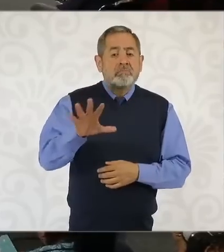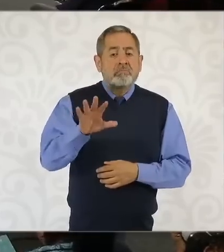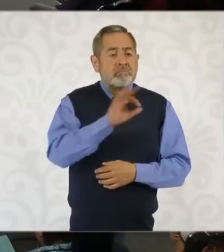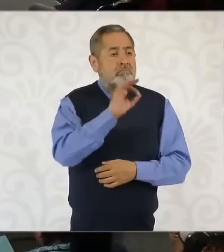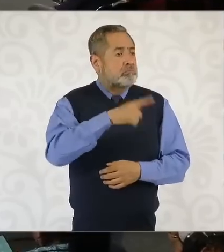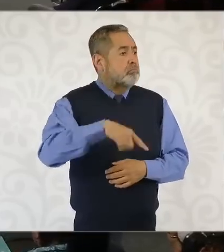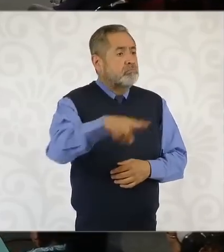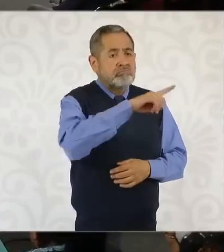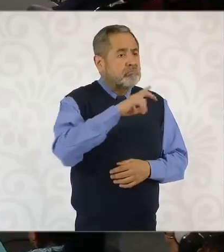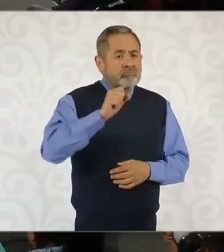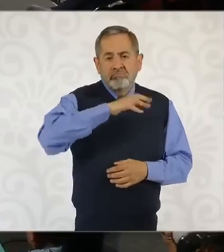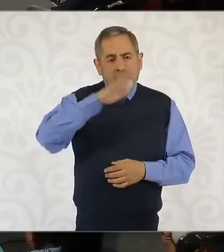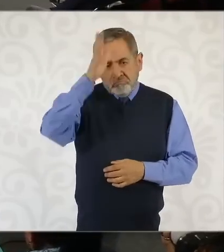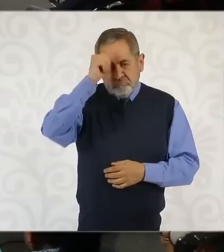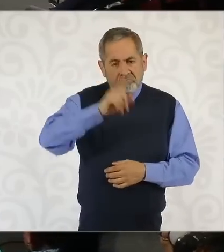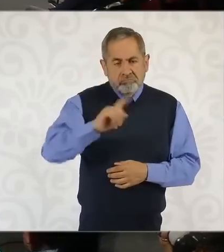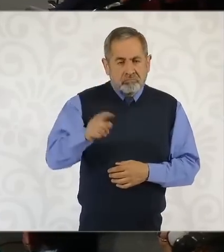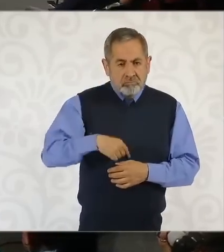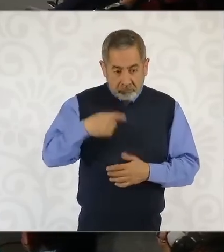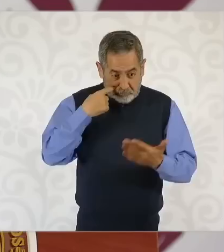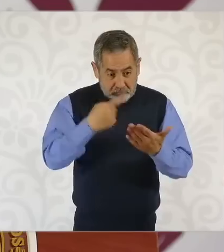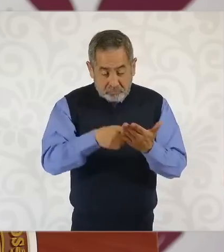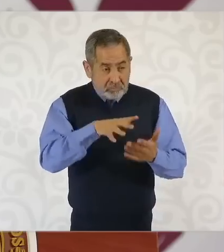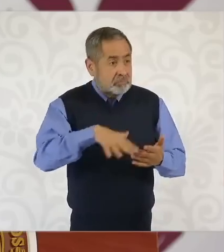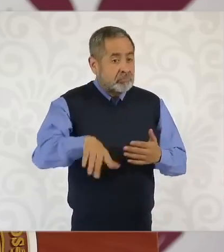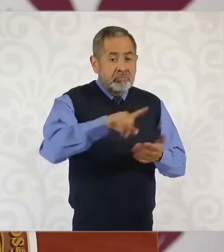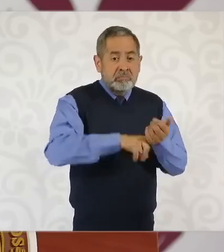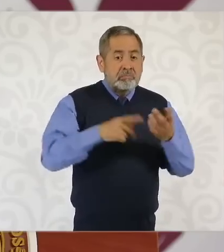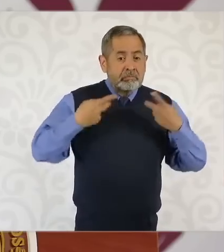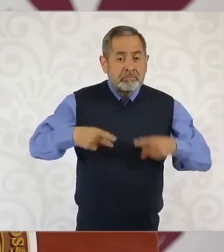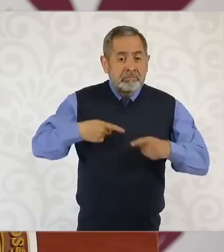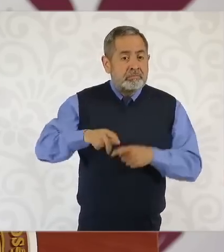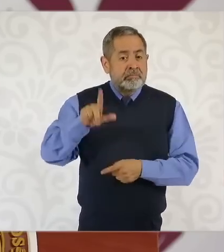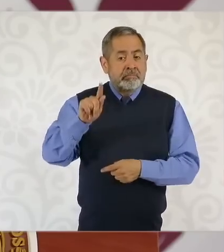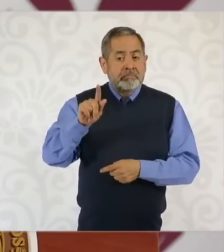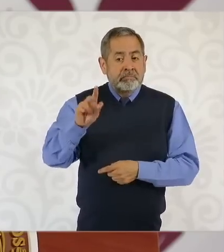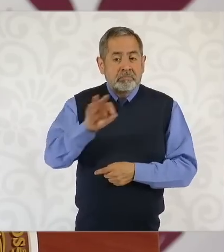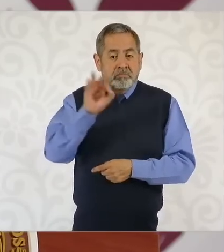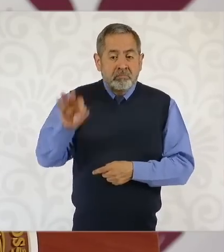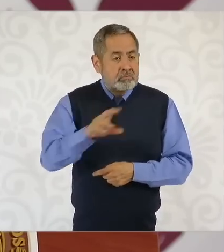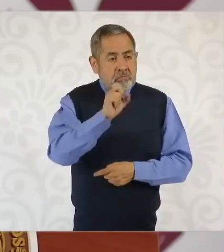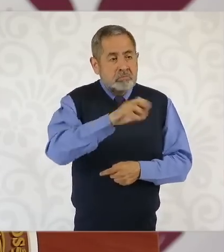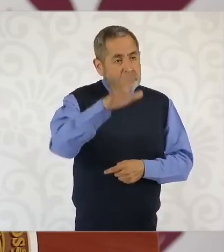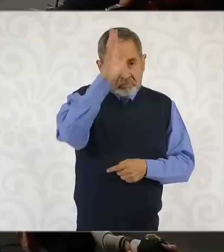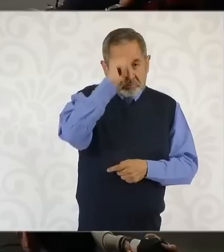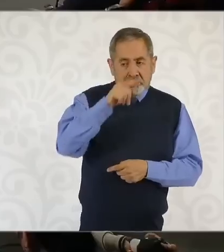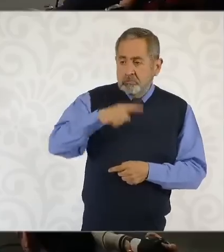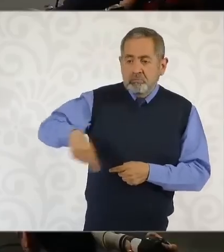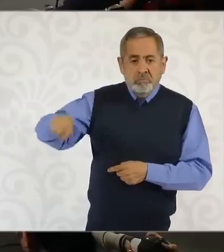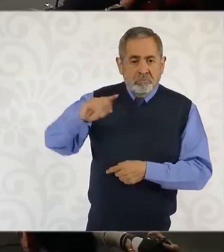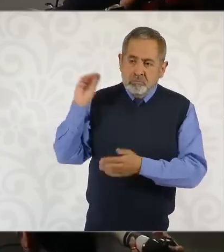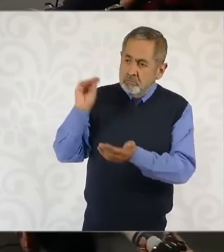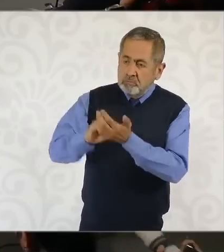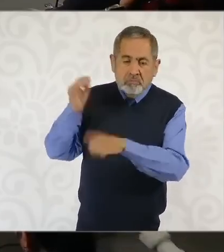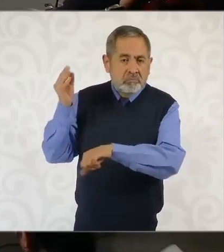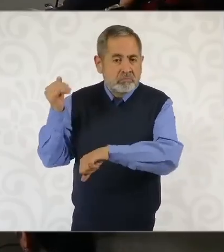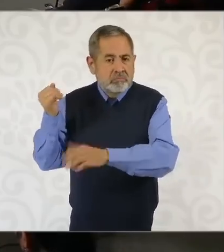y hay otra que vi que 70 por está en contra en este caso es 55 por. ponlo